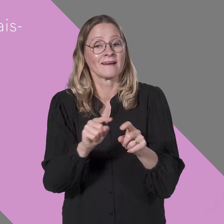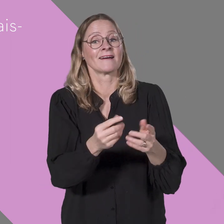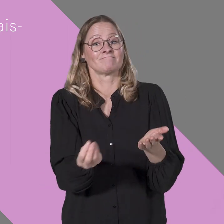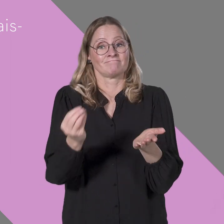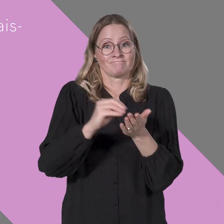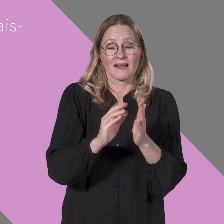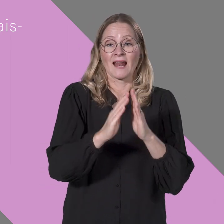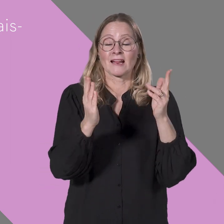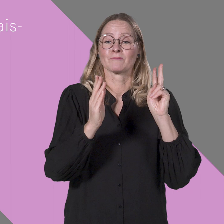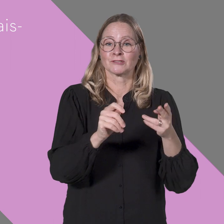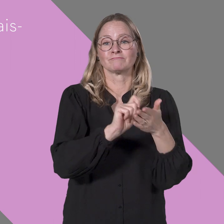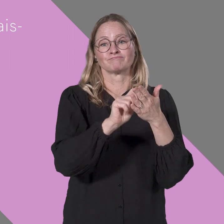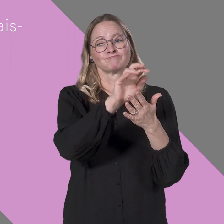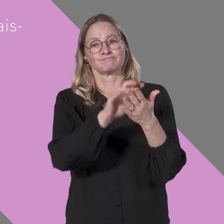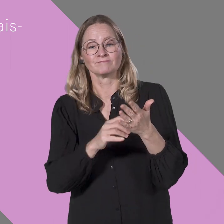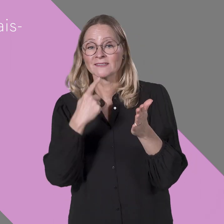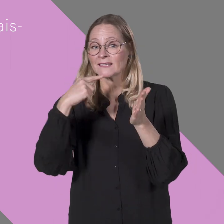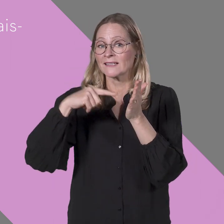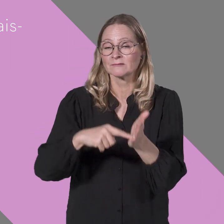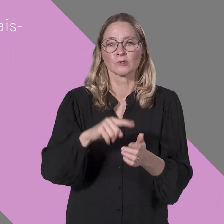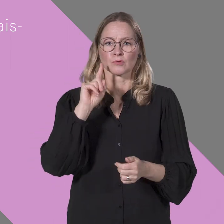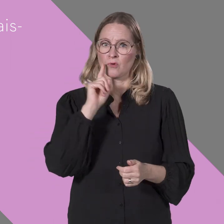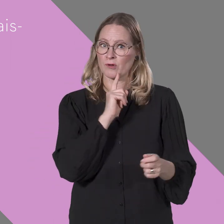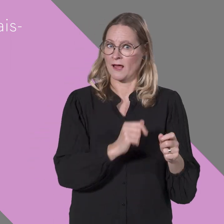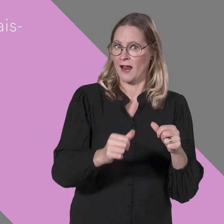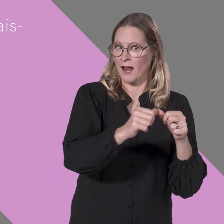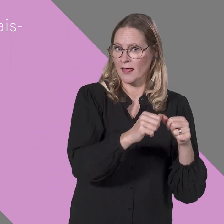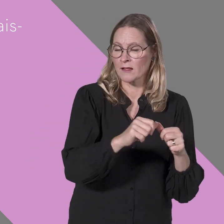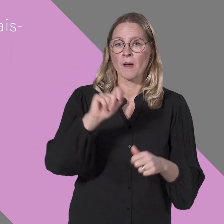Lisäksi lehdessä käsitellään muun muassa Kuurojen Liiton -